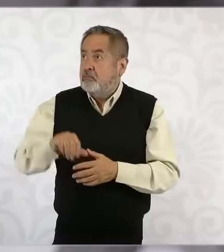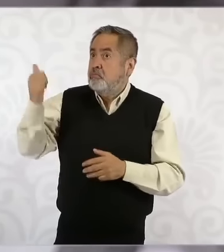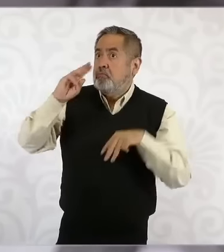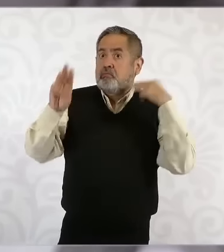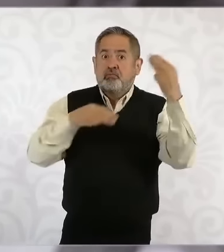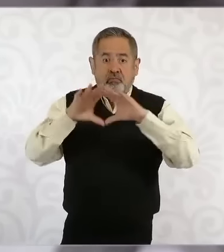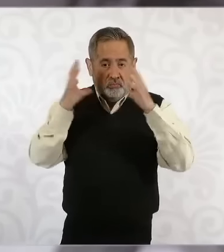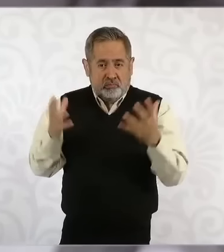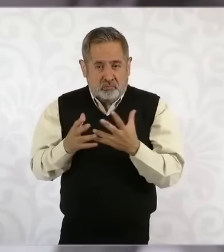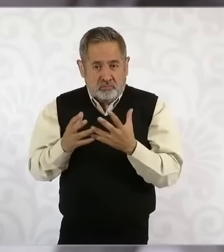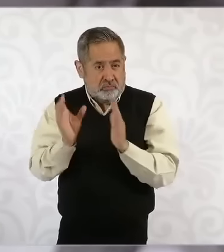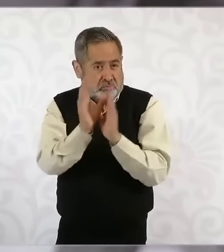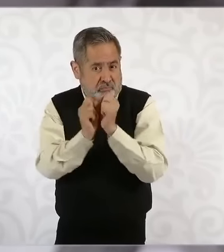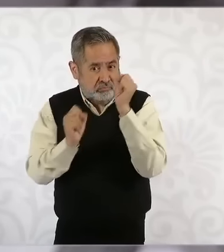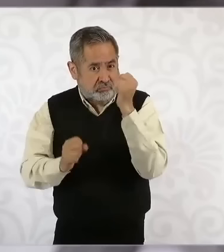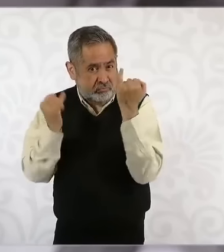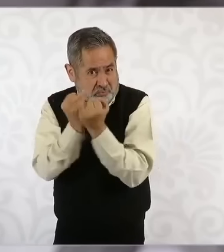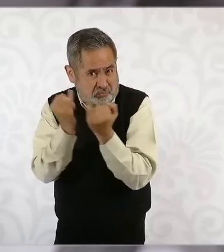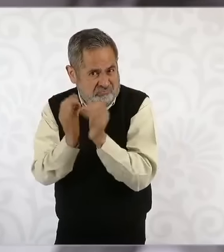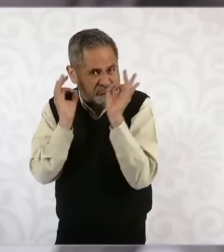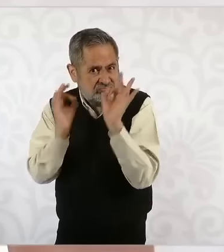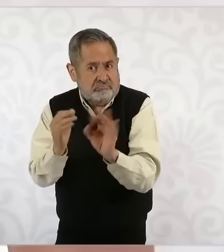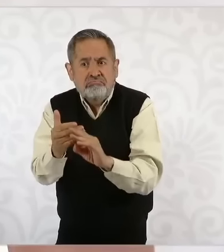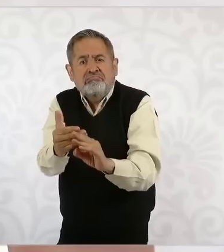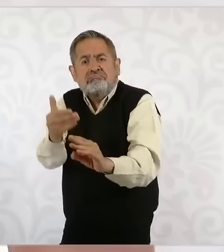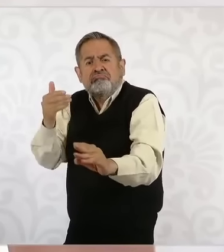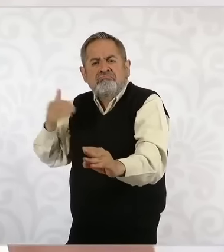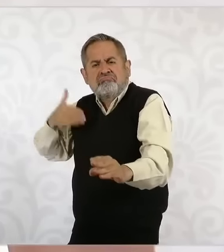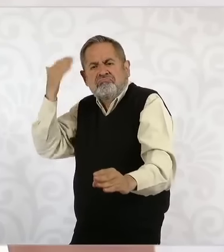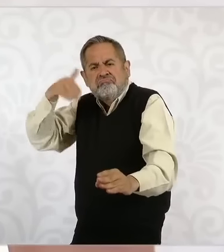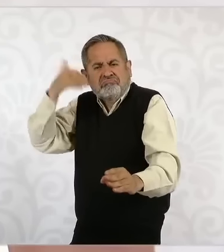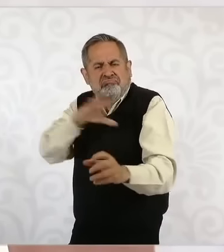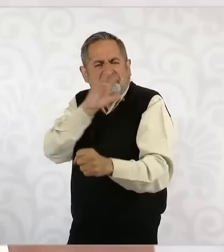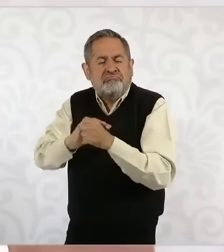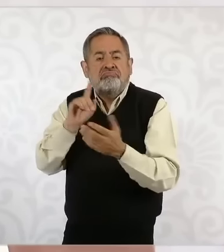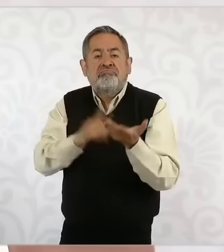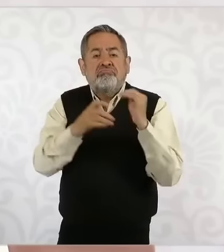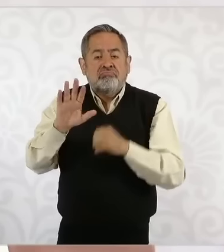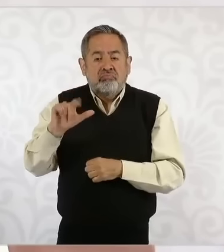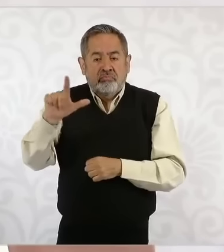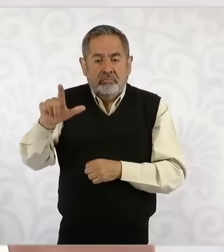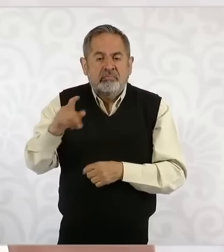una Constitución tan temprana como la del 57, donde separan la iglesia del estado,